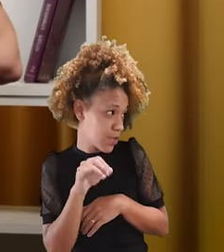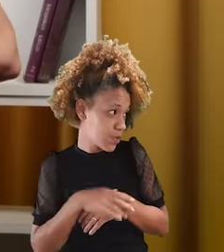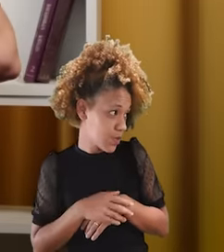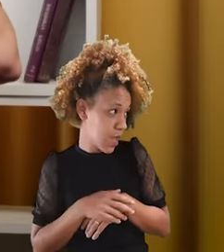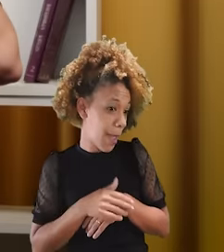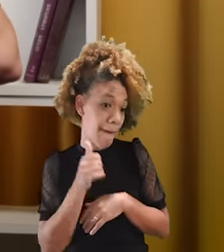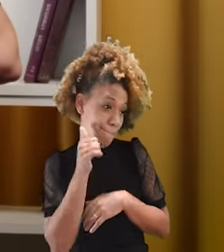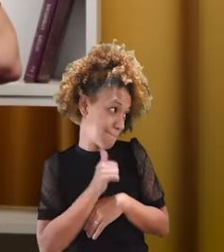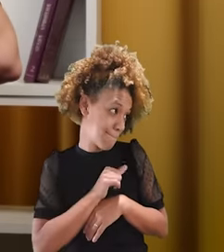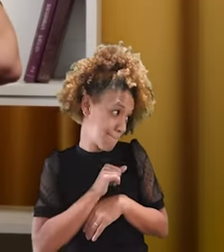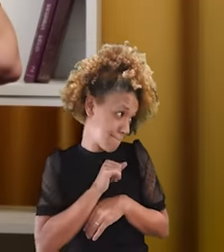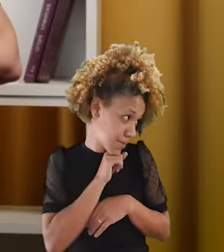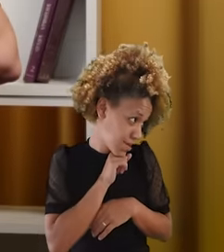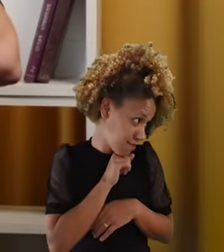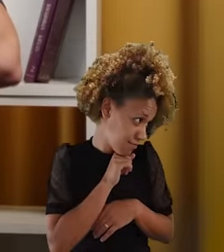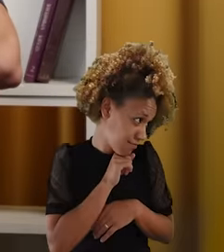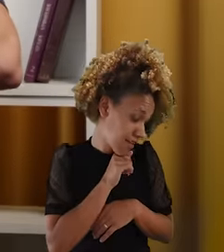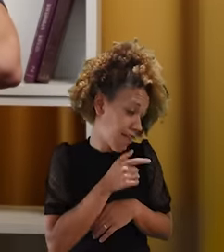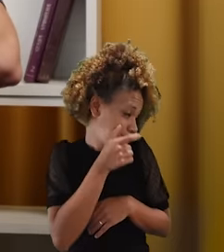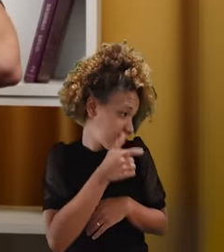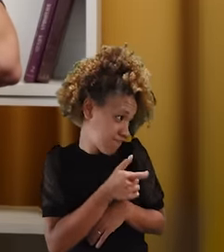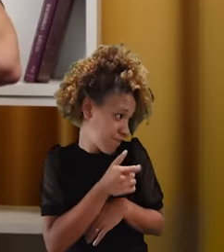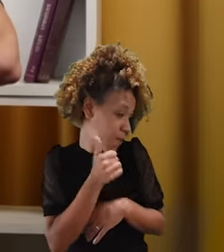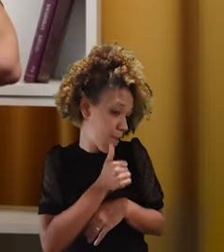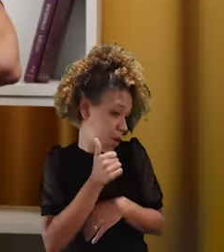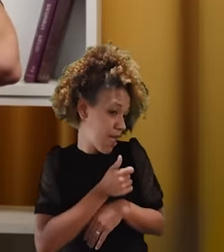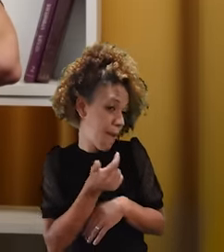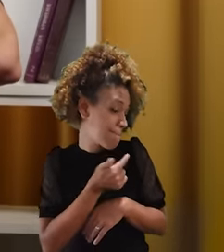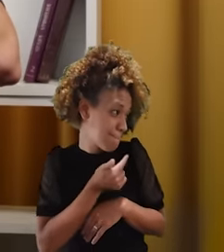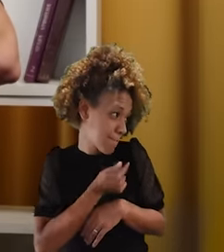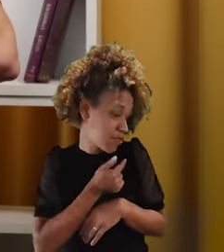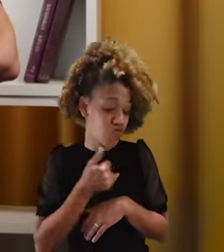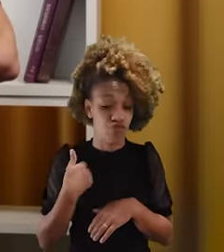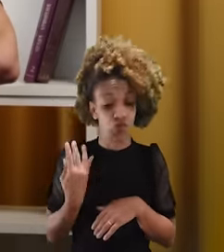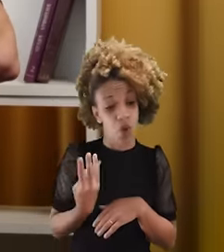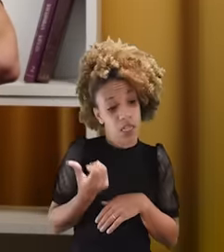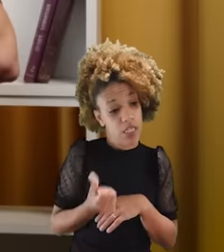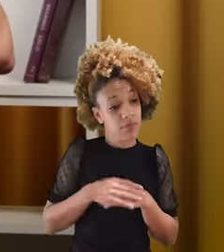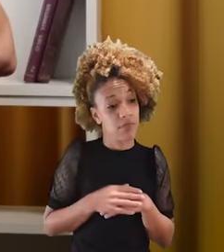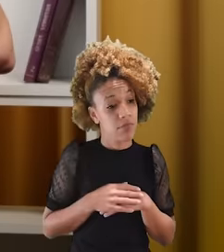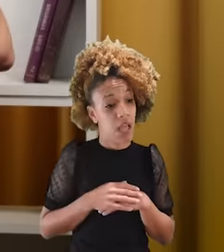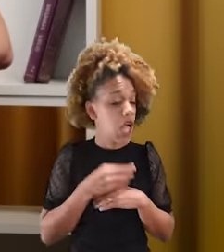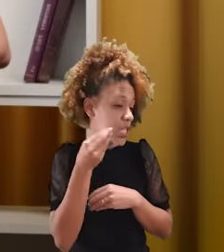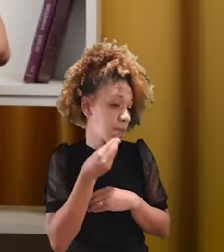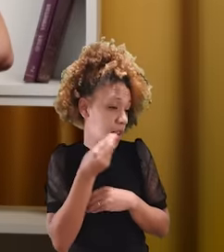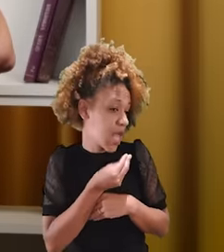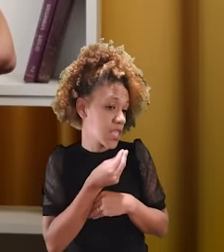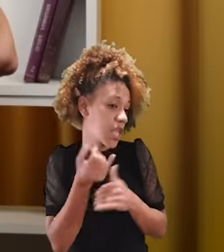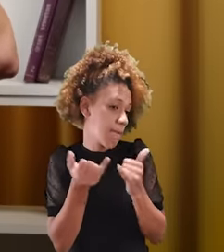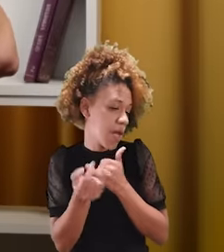mãe a Maria vê uma mulher fazendo um standup de 46 anos contando umas coisas mais próximas mais